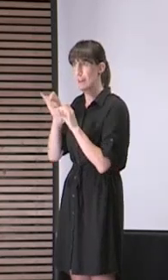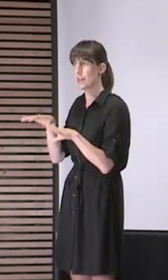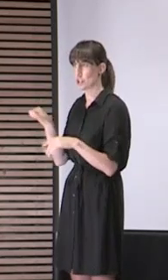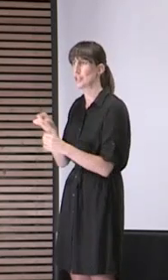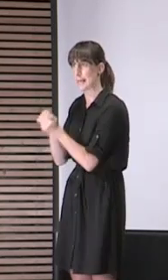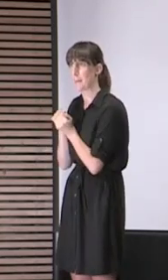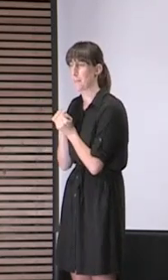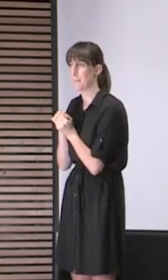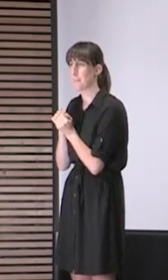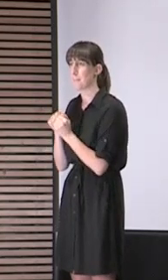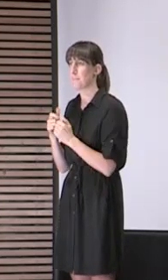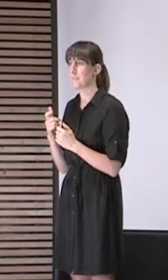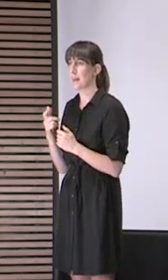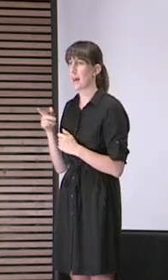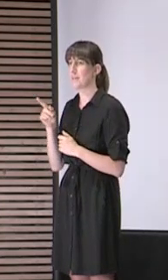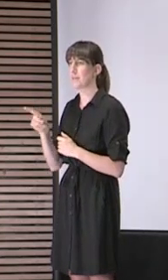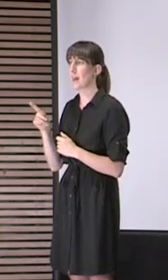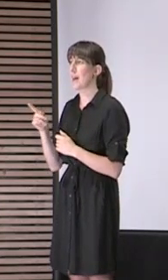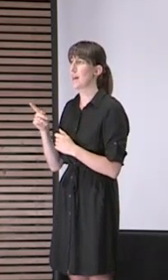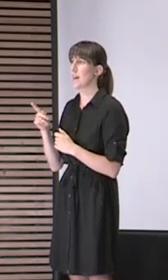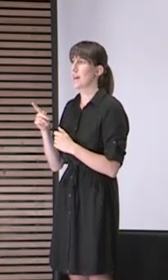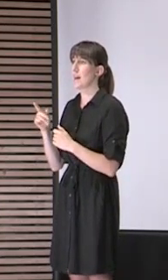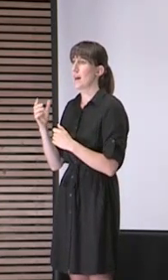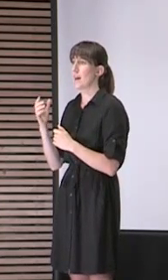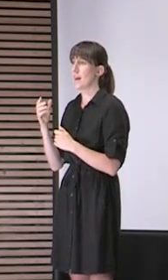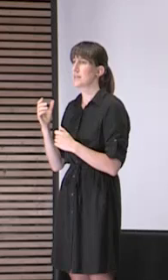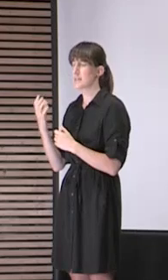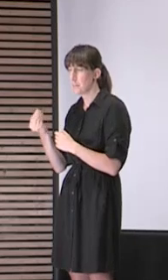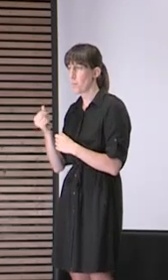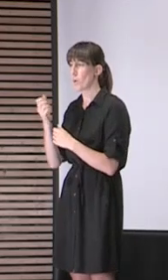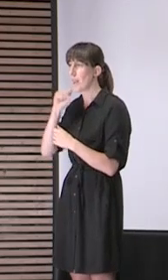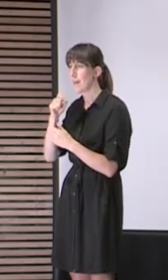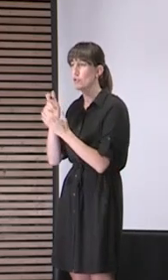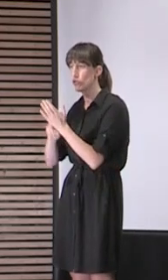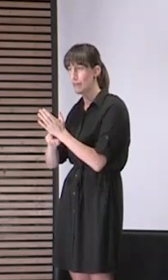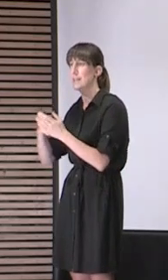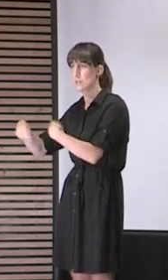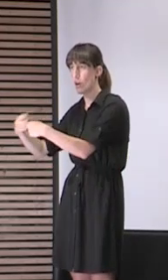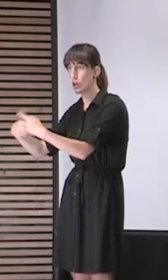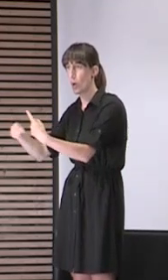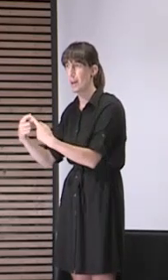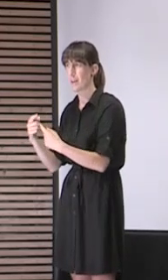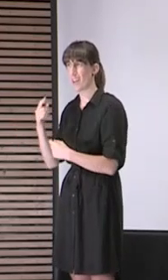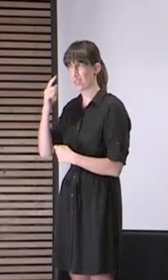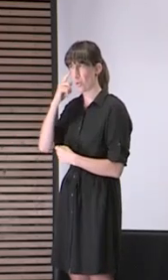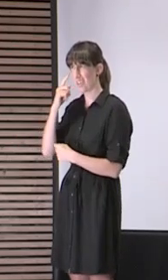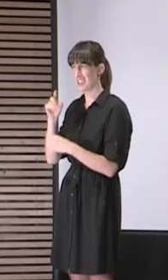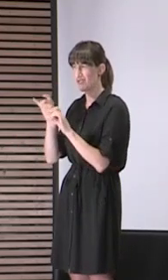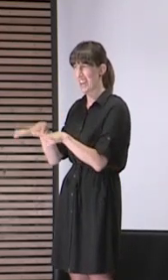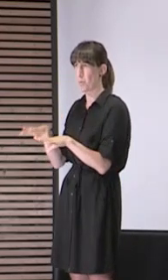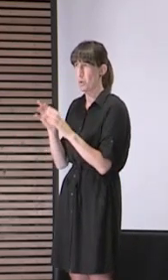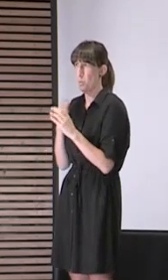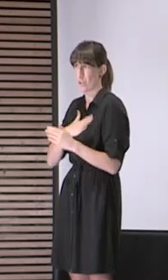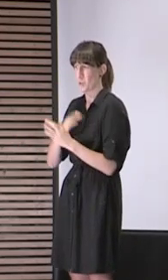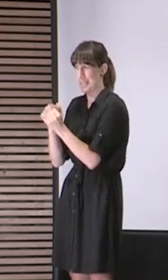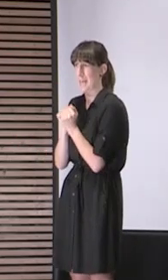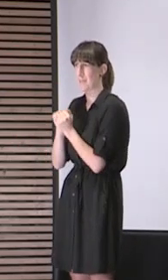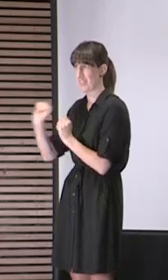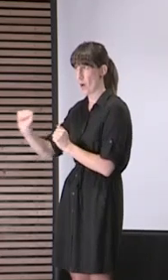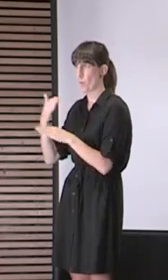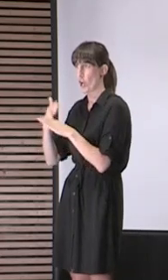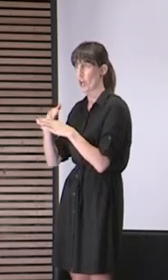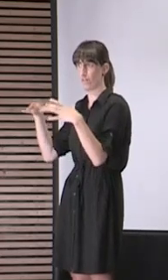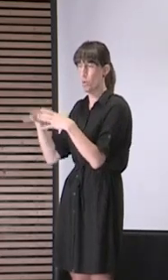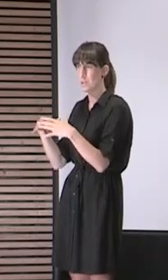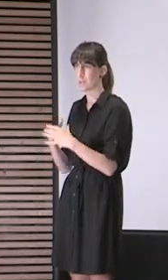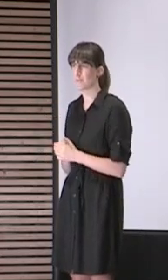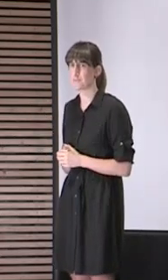la salud. Y que hay algunos, por